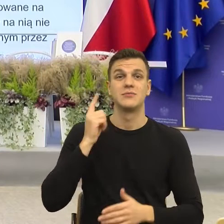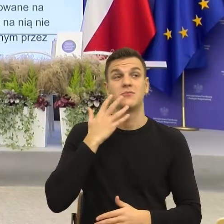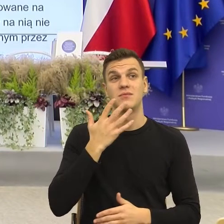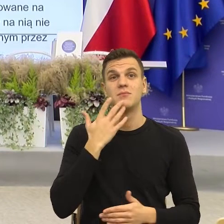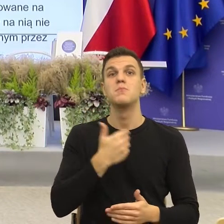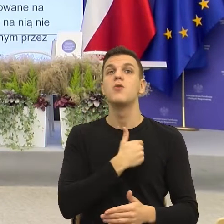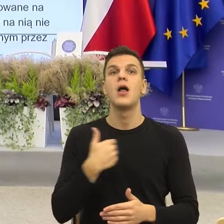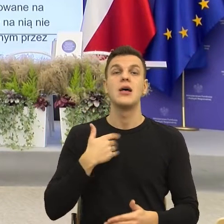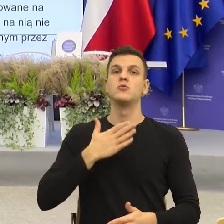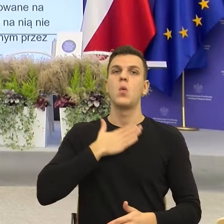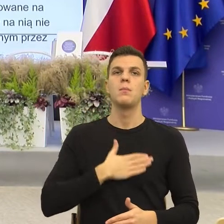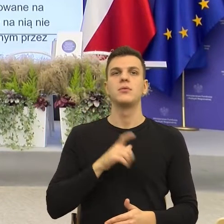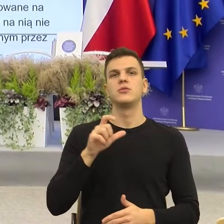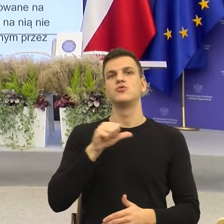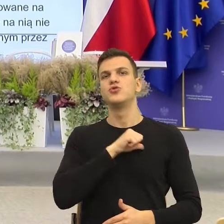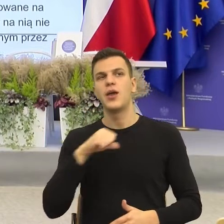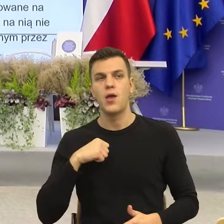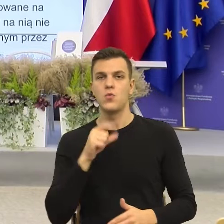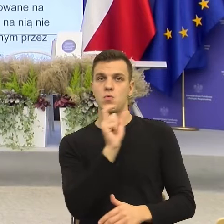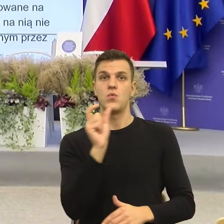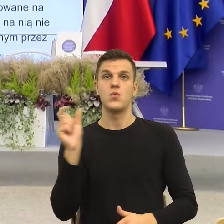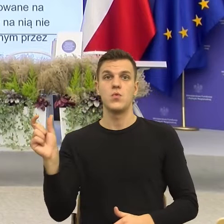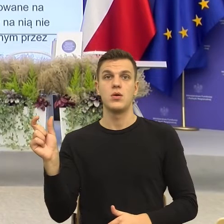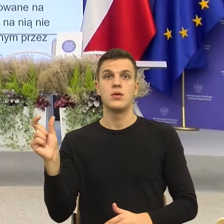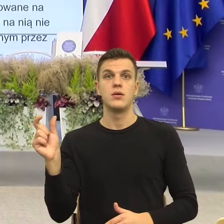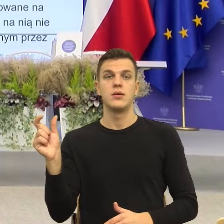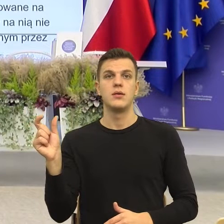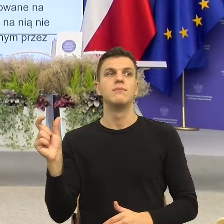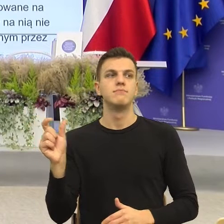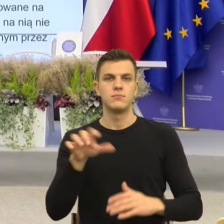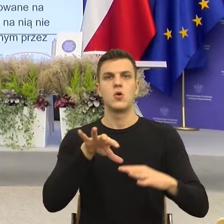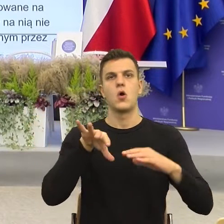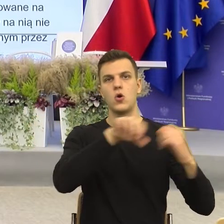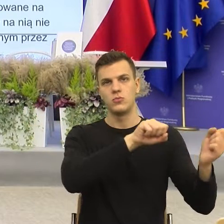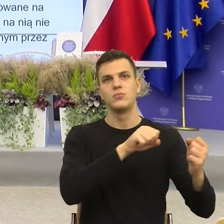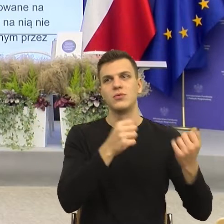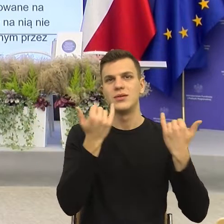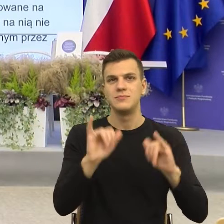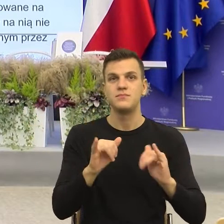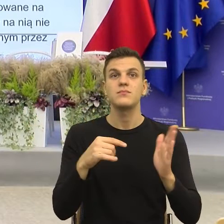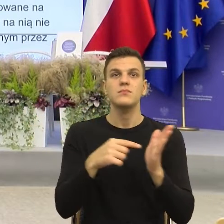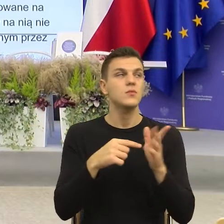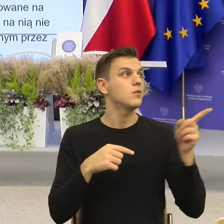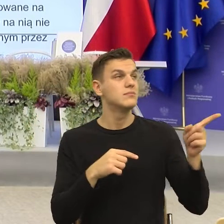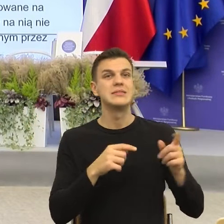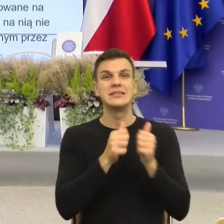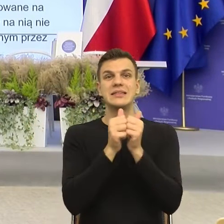na pewno do nich należą i to zdanie byłoby dla mnie takim zdaniem bym powiedziała prototypowym, takim zdaniem,